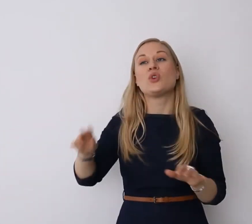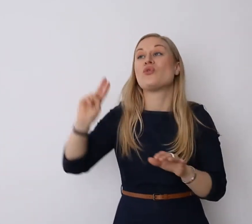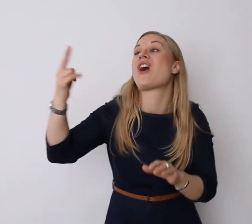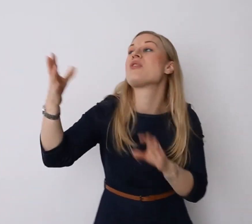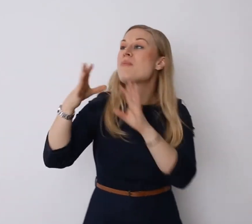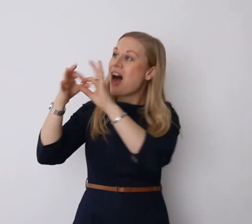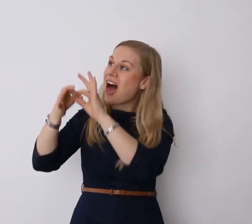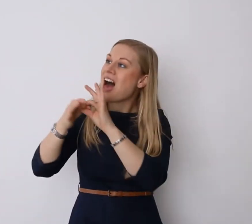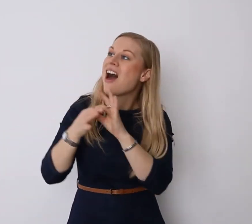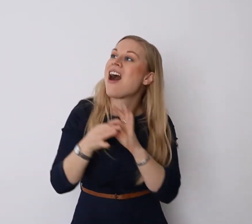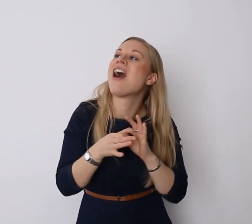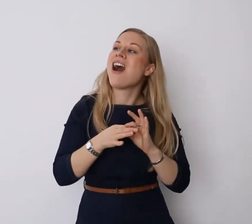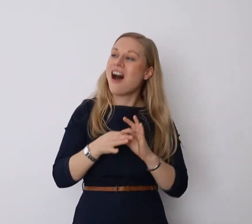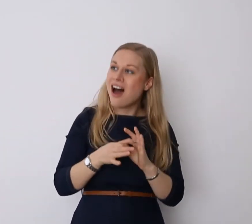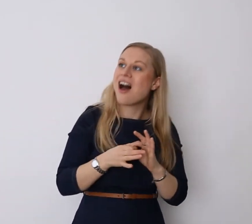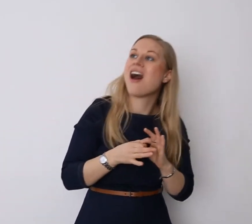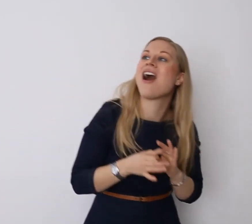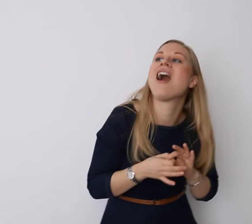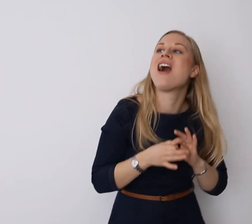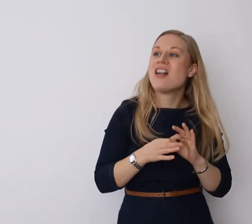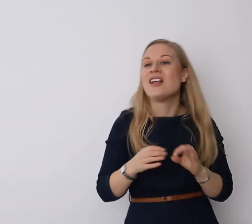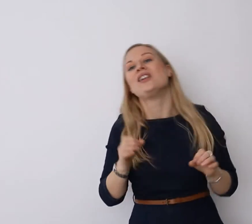U van mij..